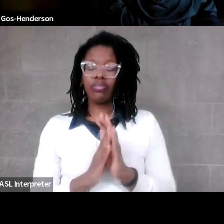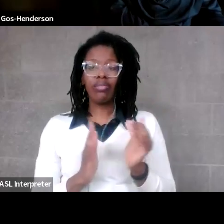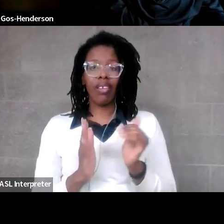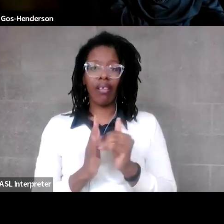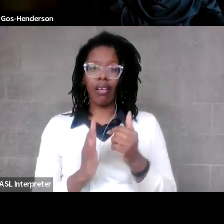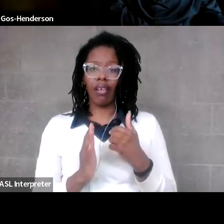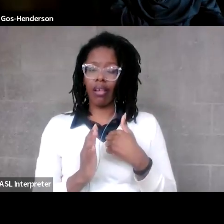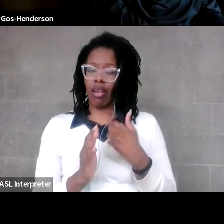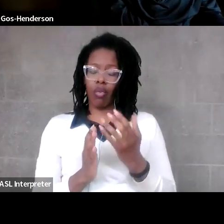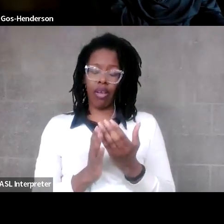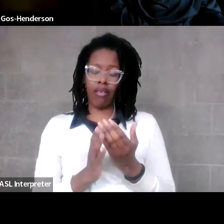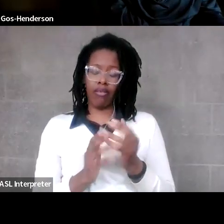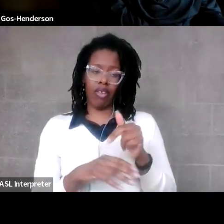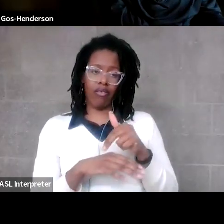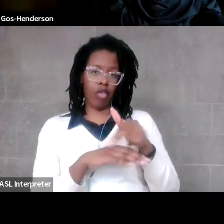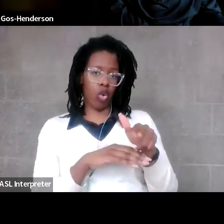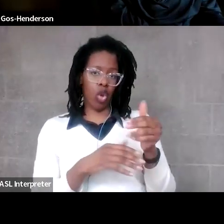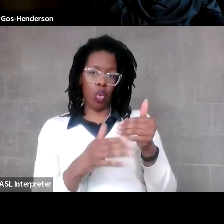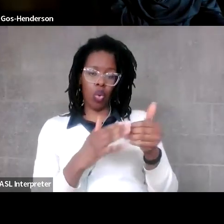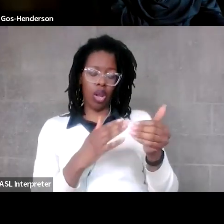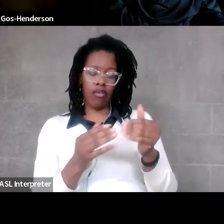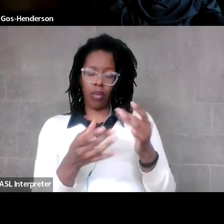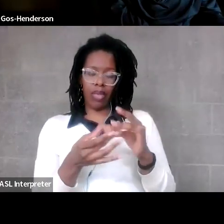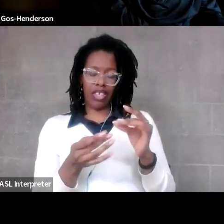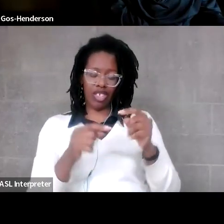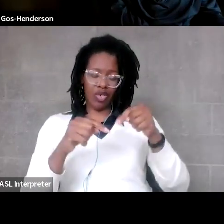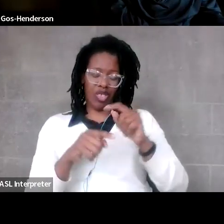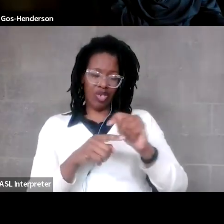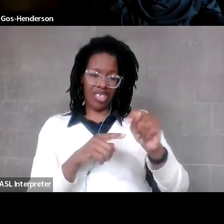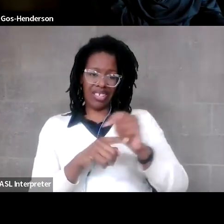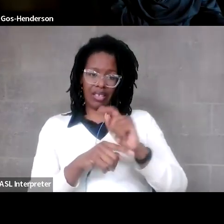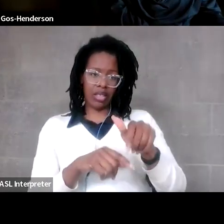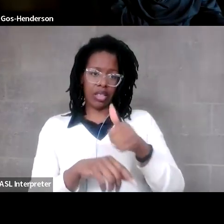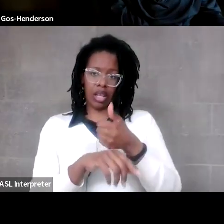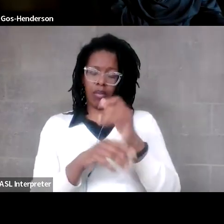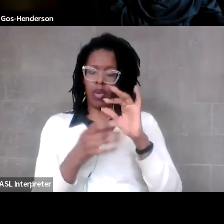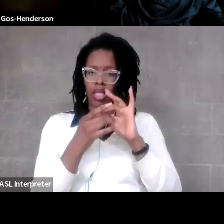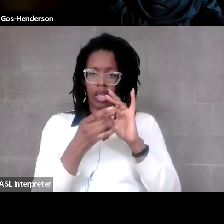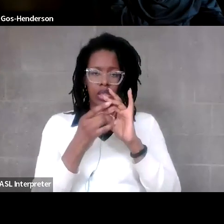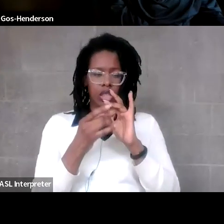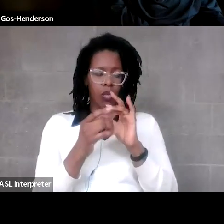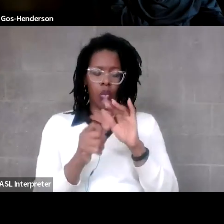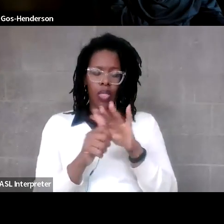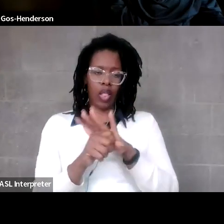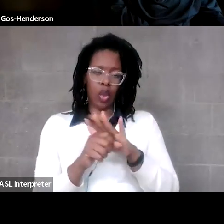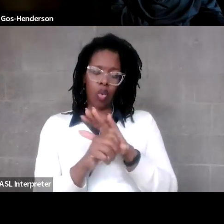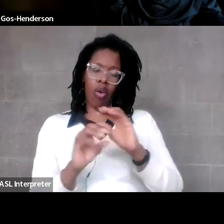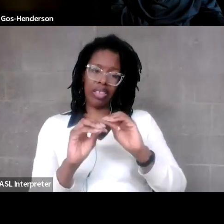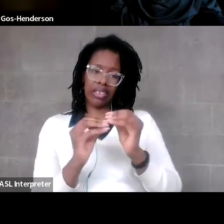a lo que todos ustedes han estado diciendo repetidamente a lo largo de este entrenamiento, establecer esa relación con tu oficina local sería